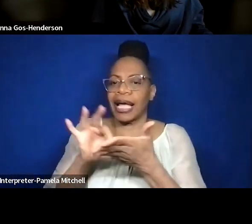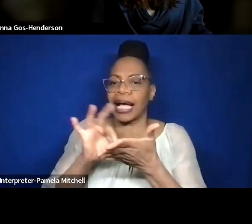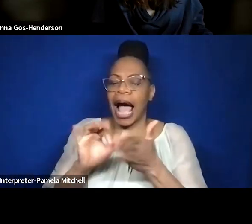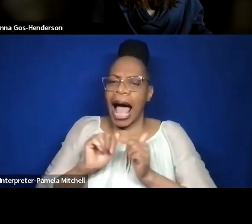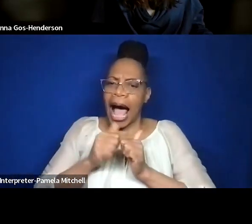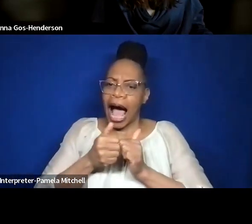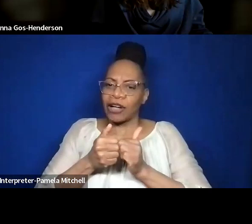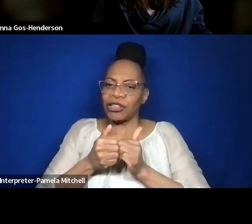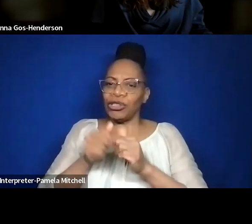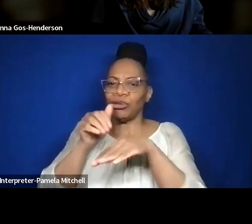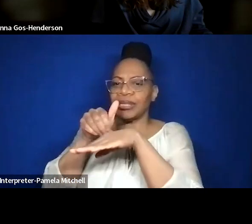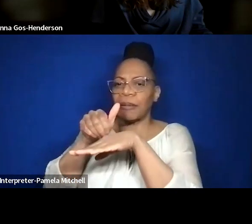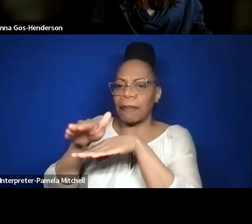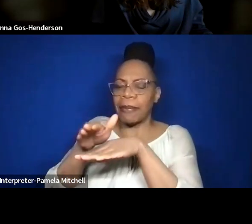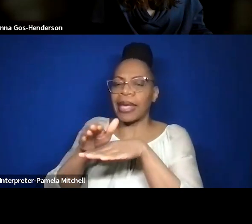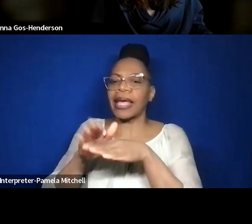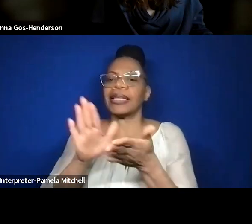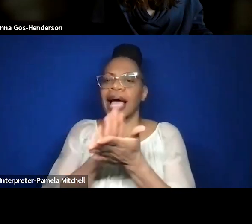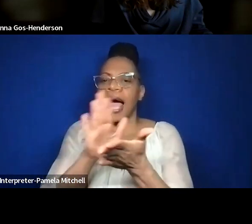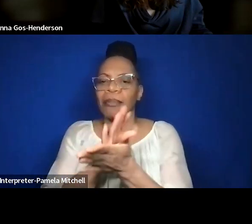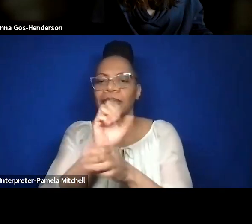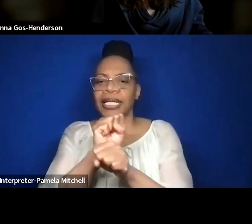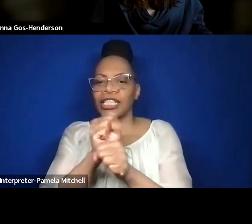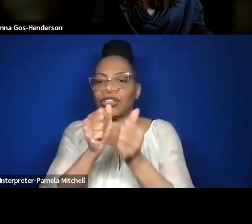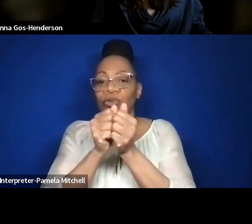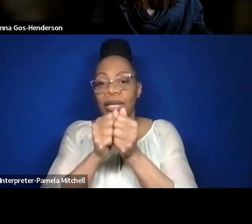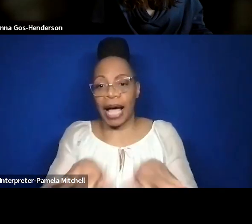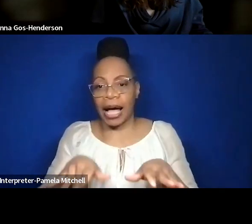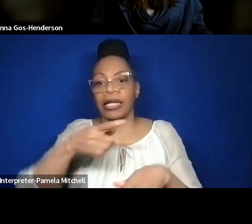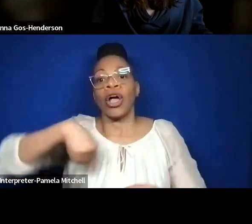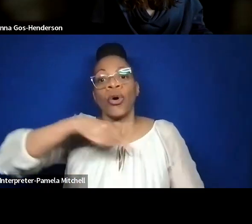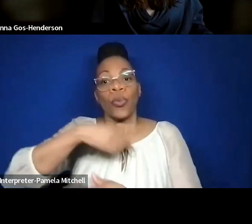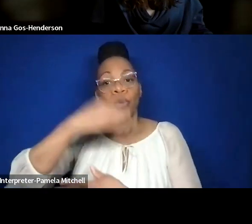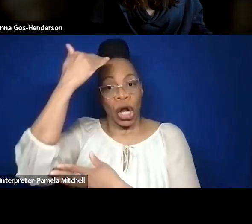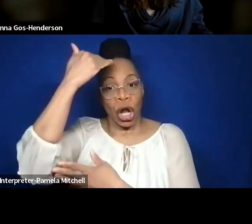Y sabemos que los gerentes de casos SOAR ayudan a realizar algunas